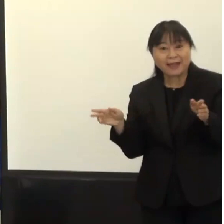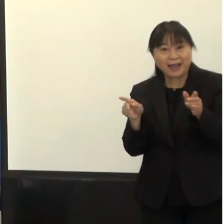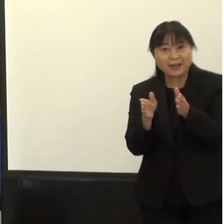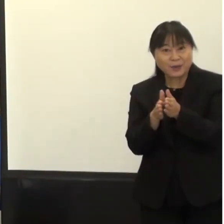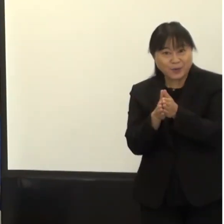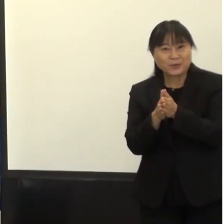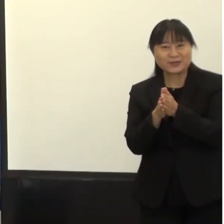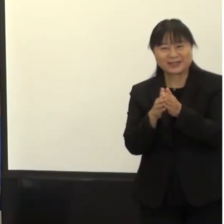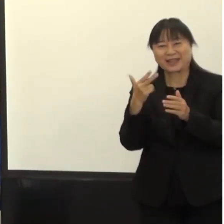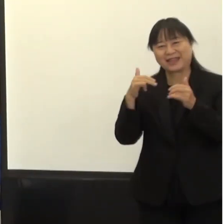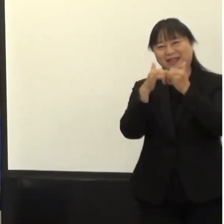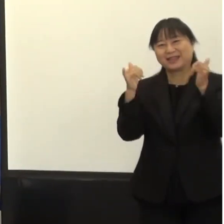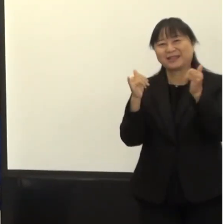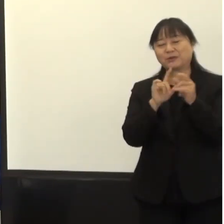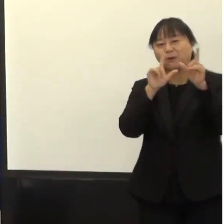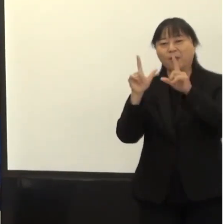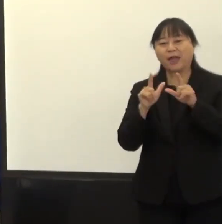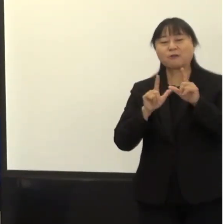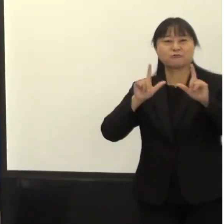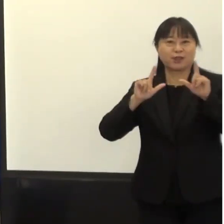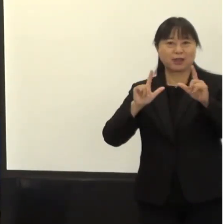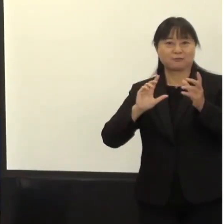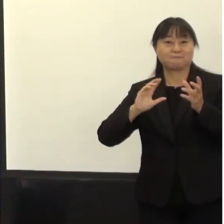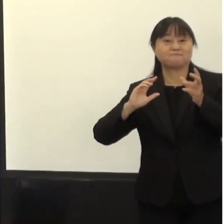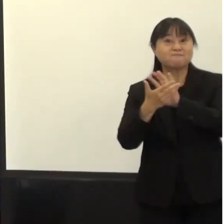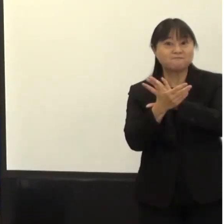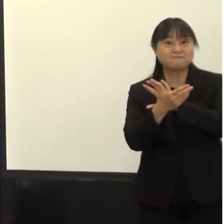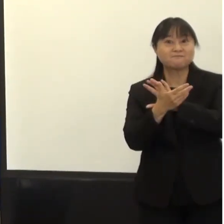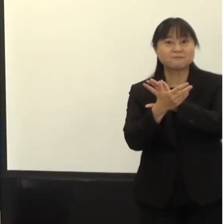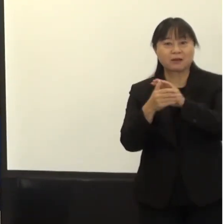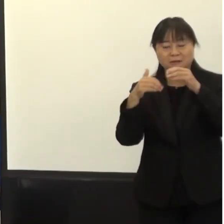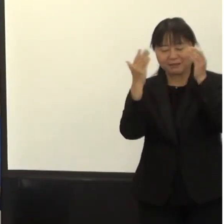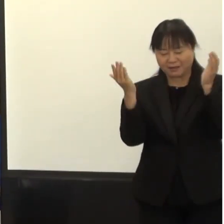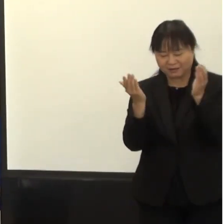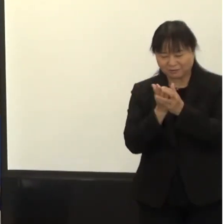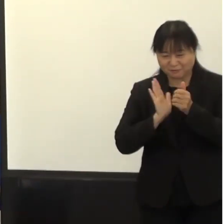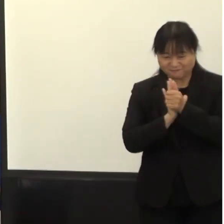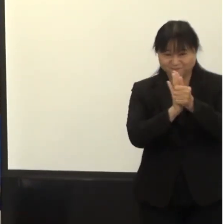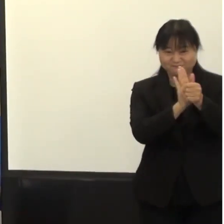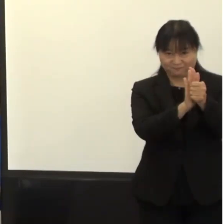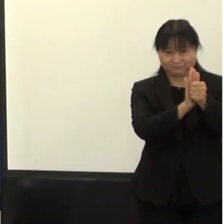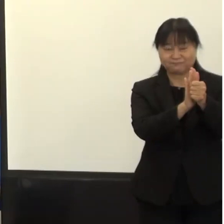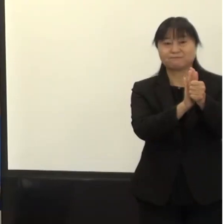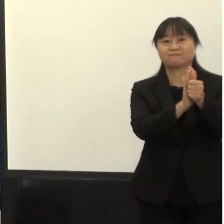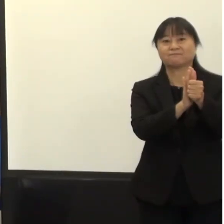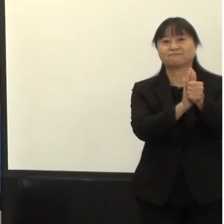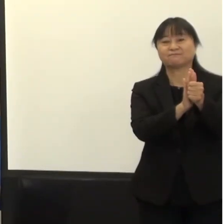市民のライフスタイルの転換を全力で後押しします